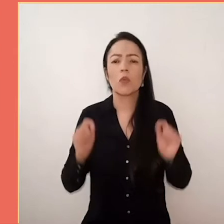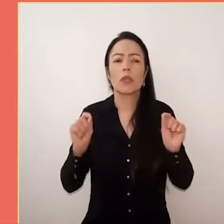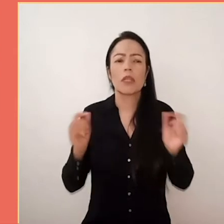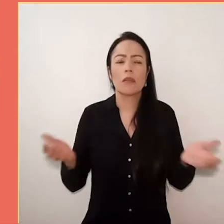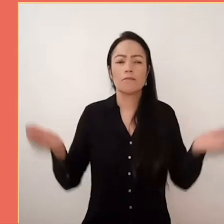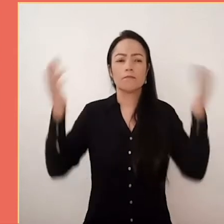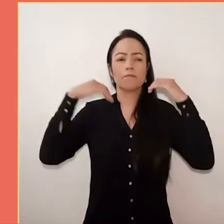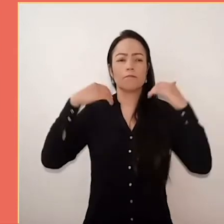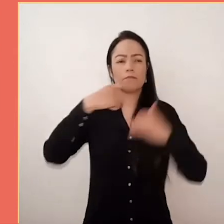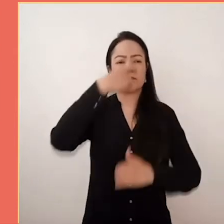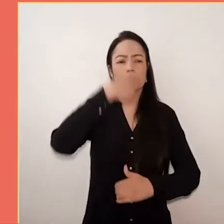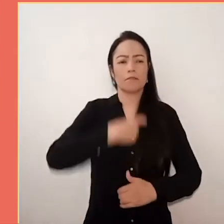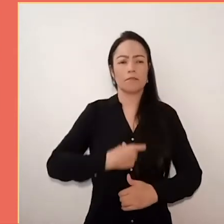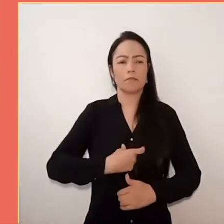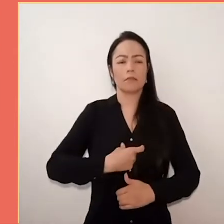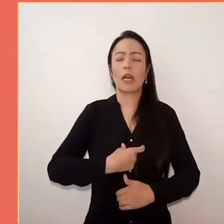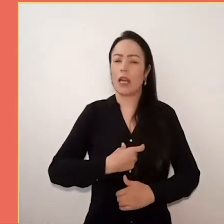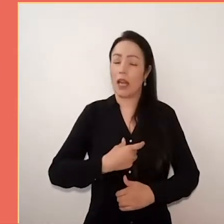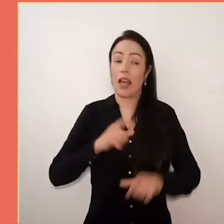É essa toda a literatura de Clarice.